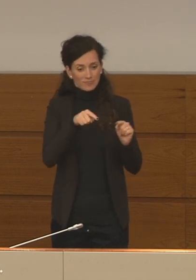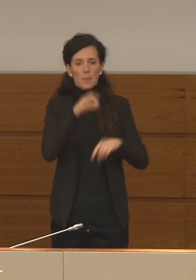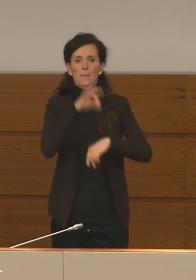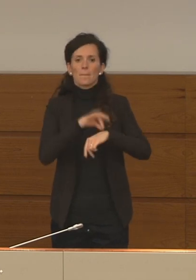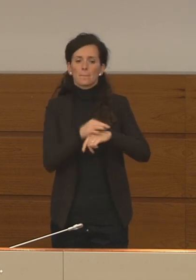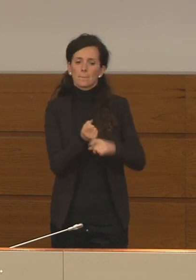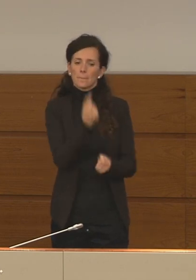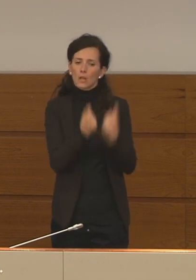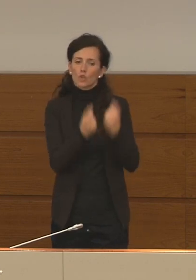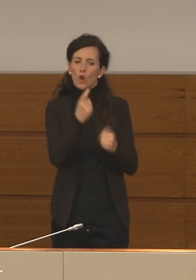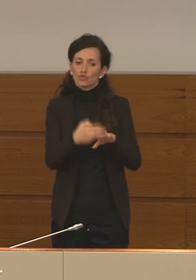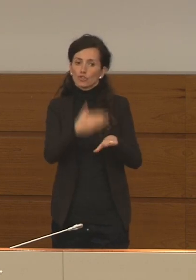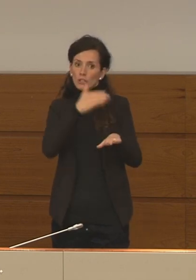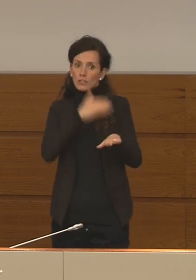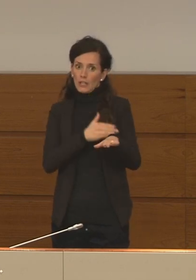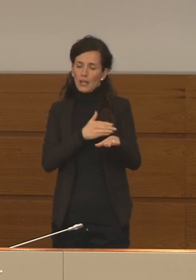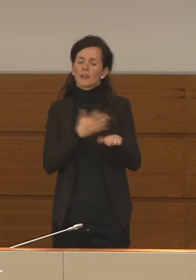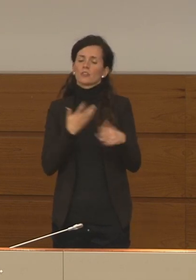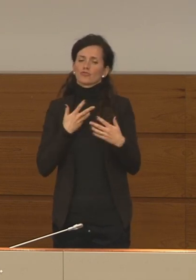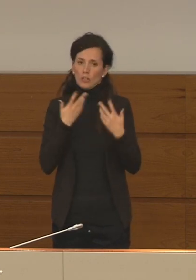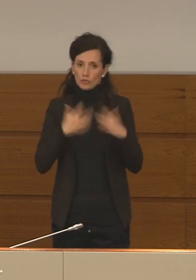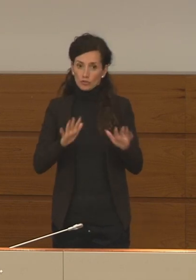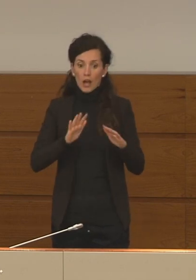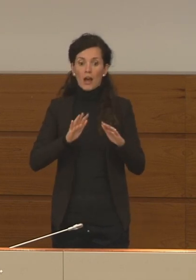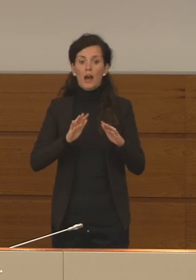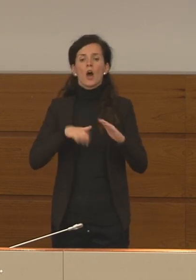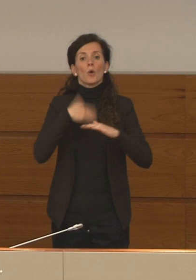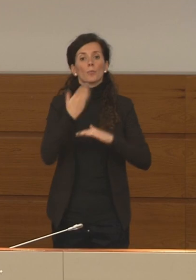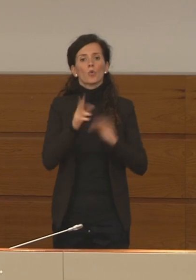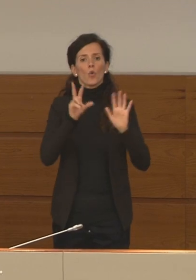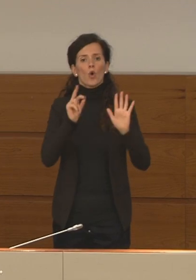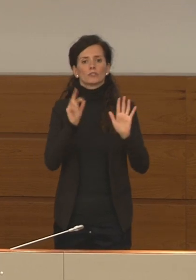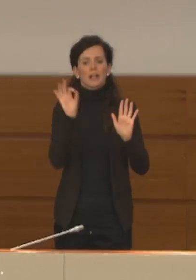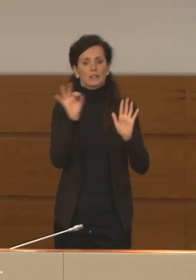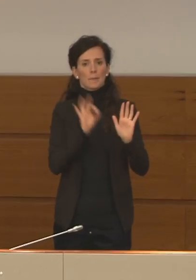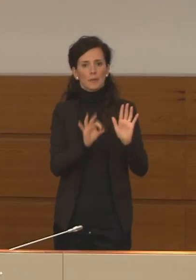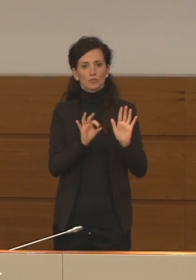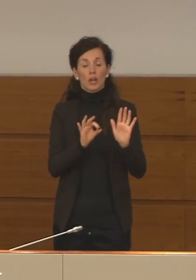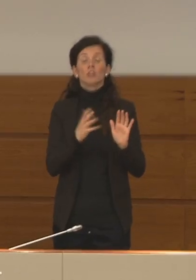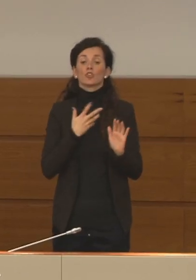fondamentalmente più dell'80% ha più di due patologie